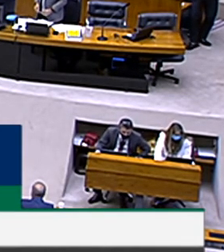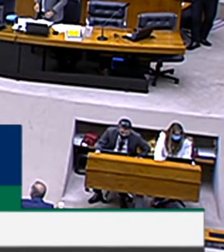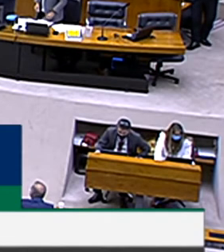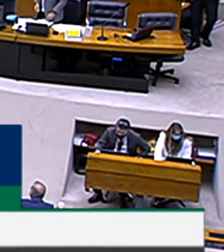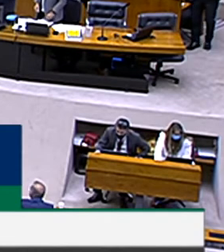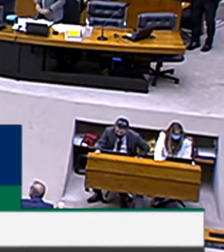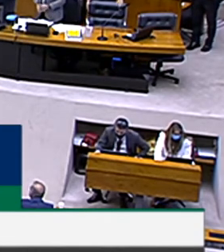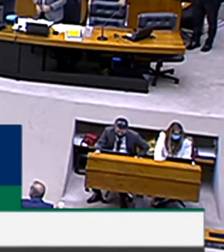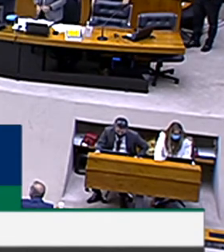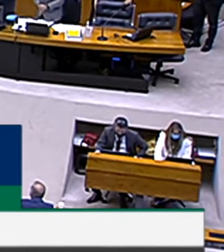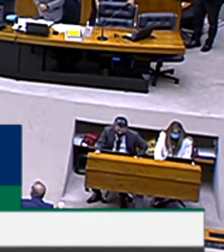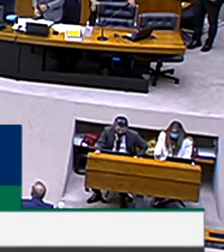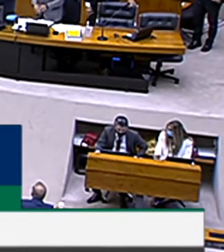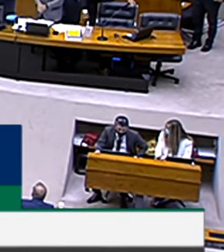MEDIDA PROVISÓRIA E AINDA OUTRAS... OUTRA MEDIDA